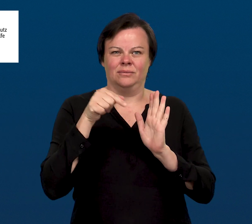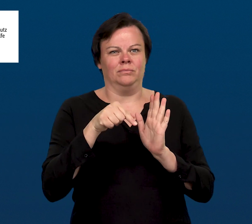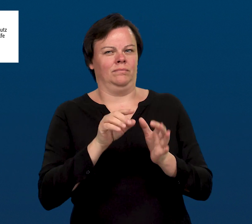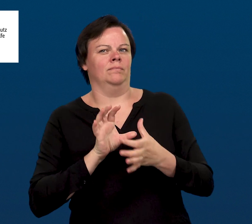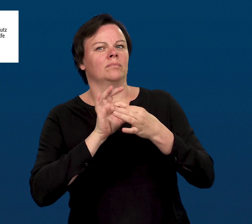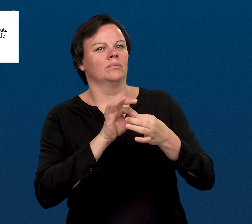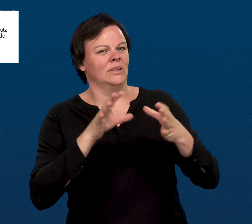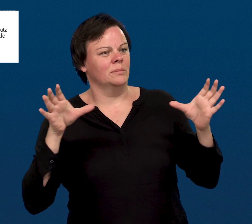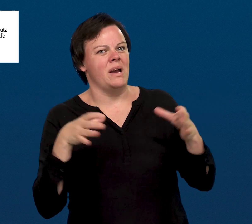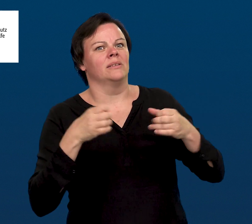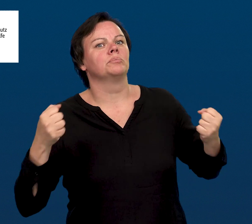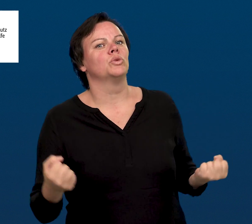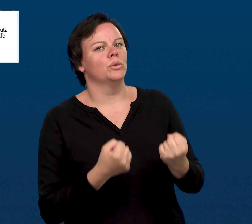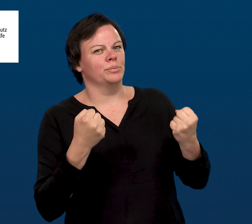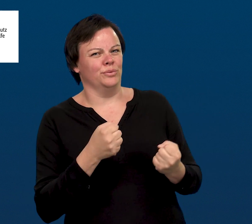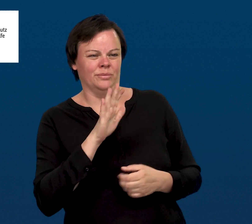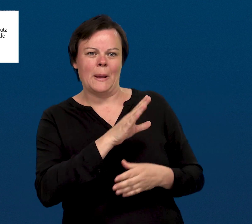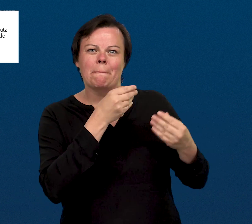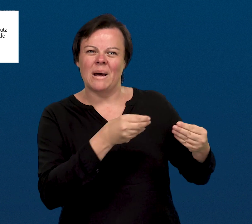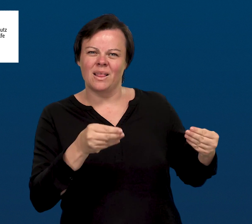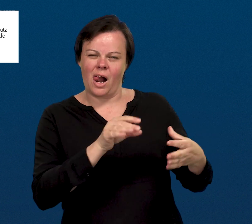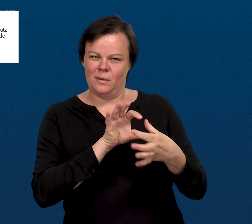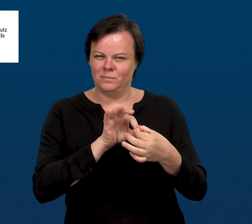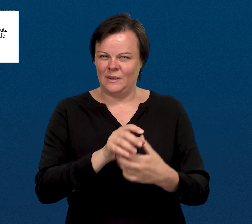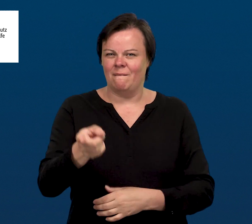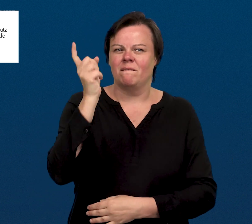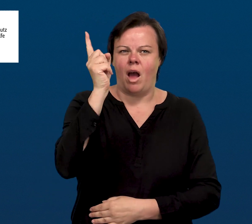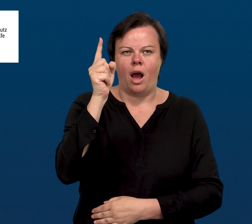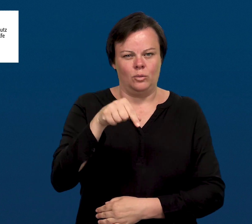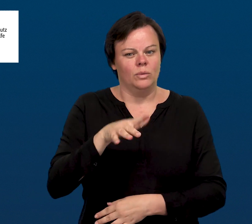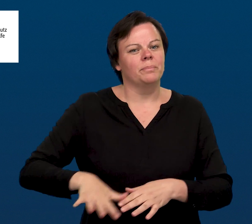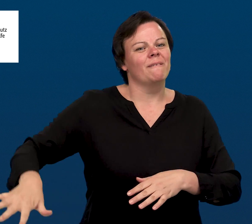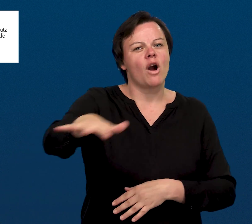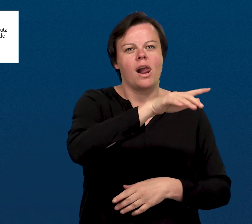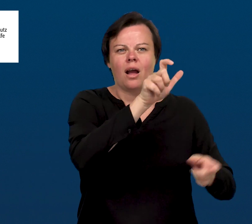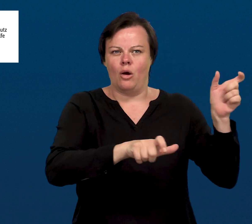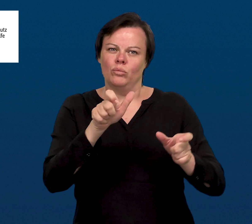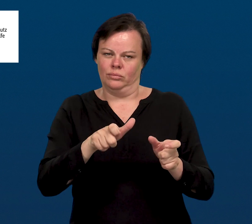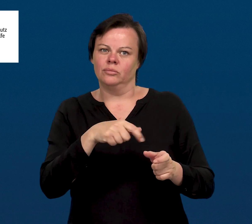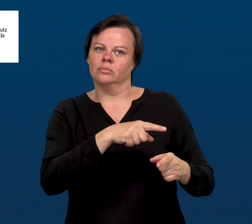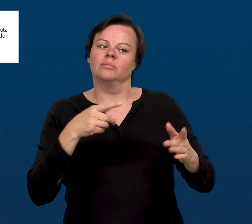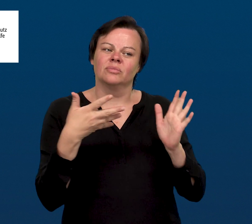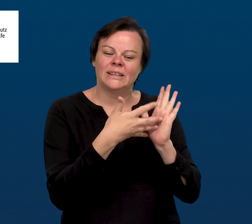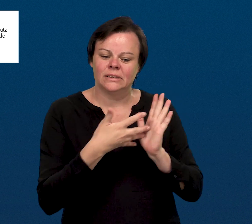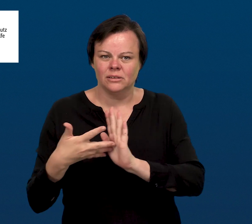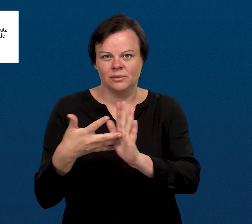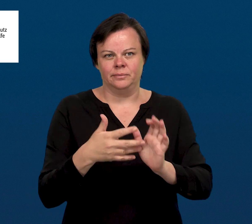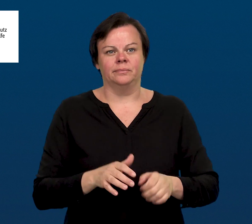ihre Mittel zur Warnung der Bevölkerung.